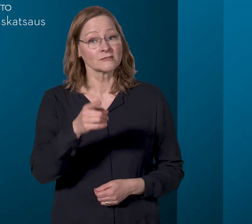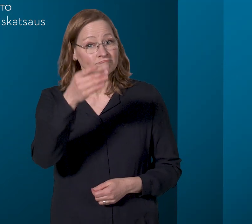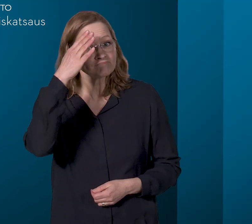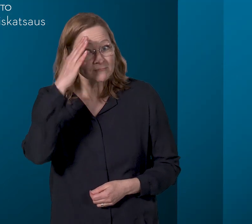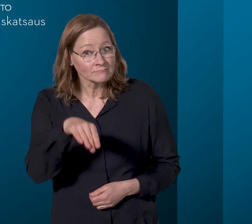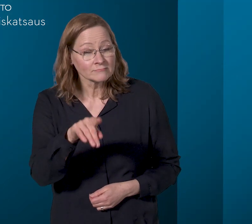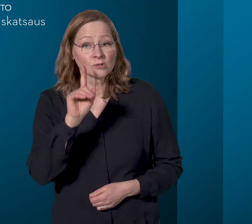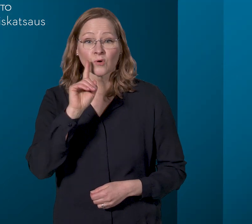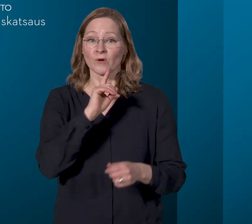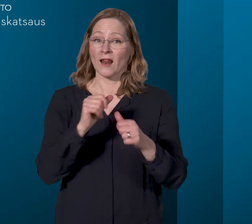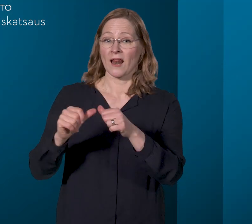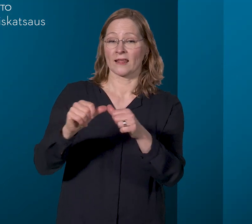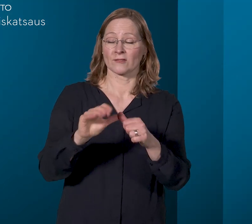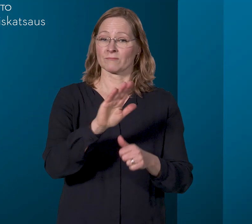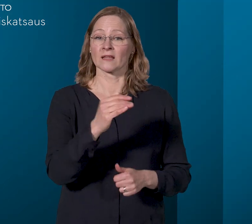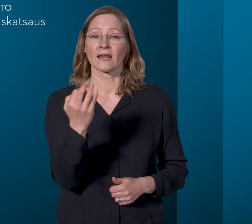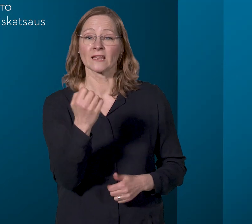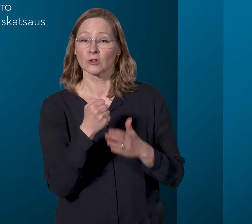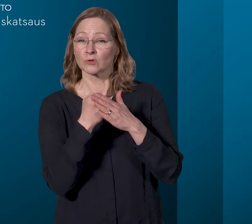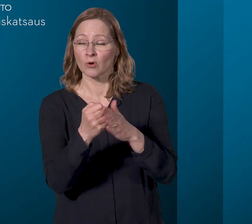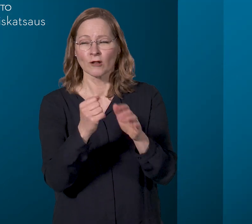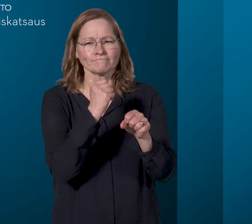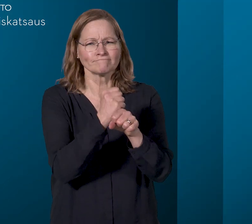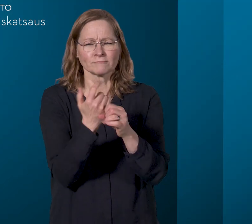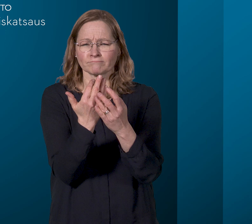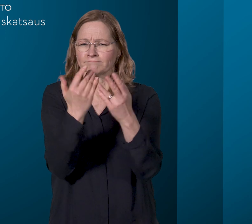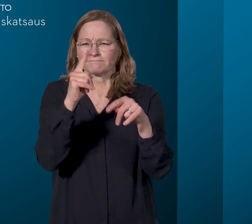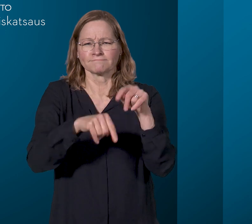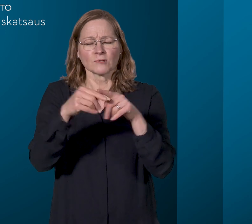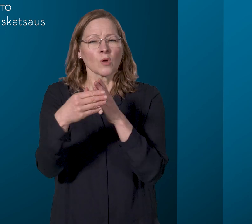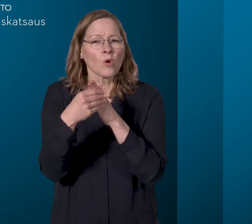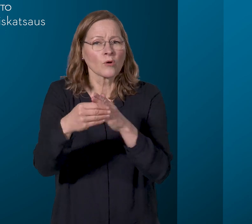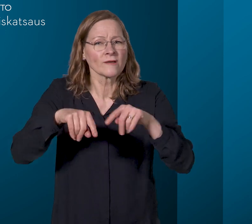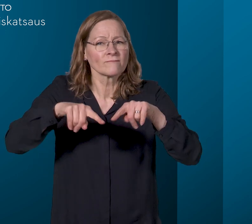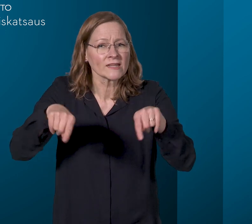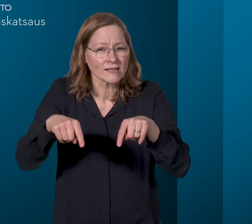Tiesitkö, että Kuurojen Liiton digituki on tehnyt erilaisia ohjevideoita -